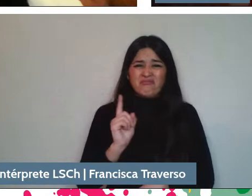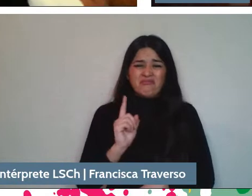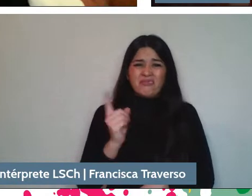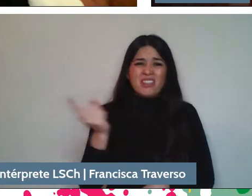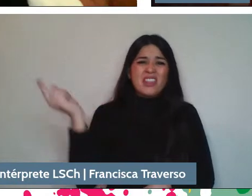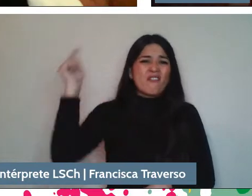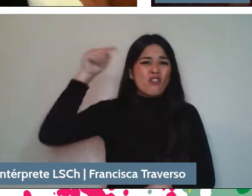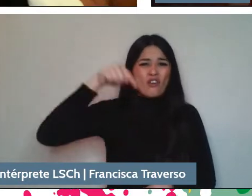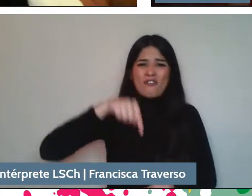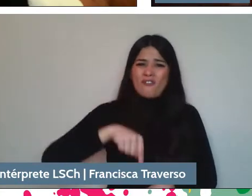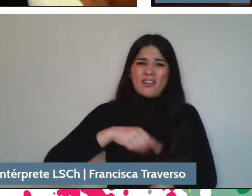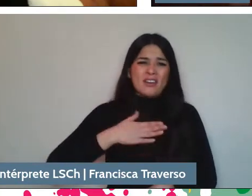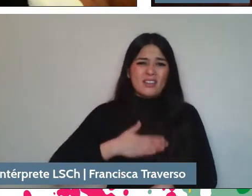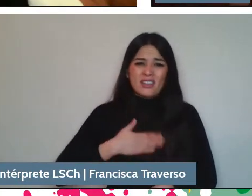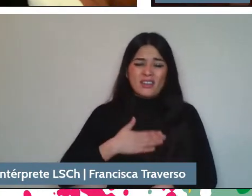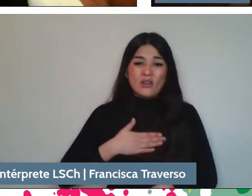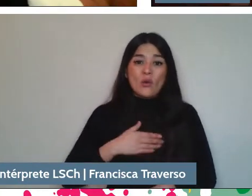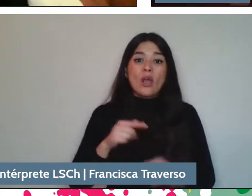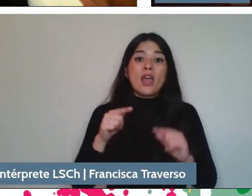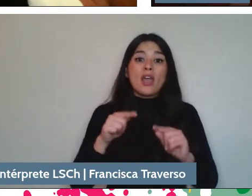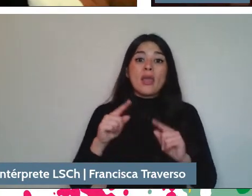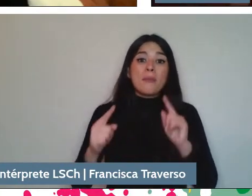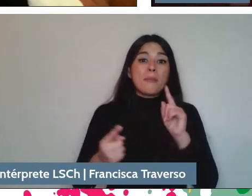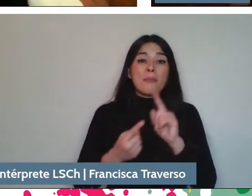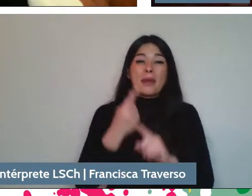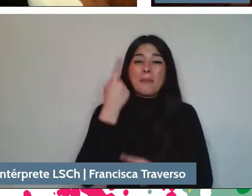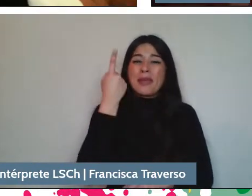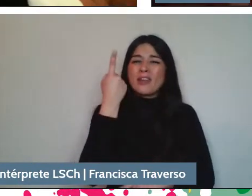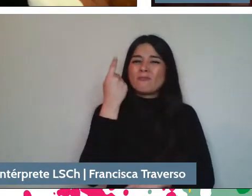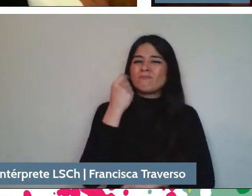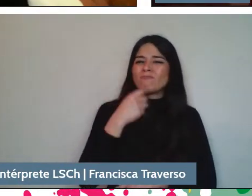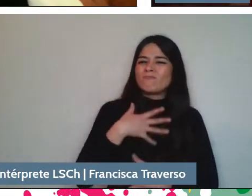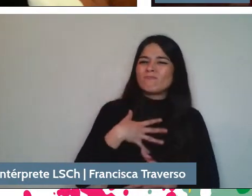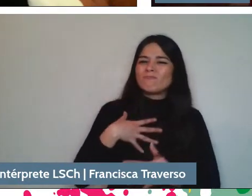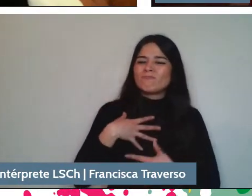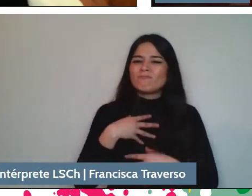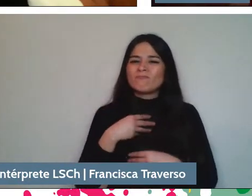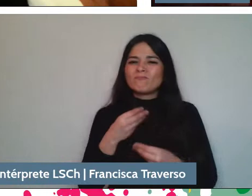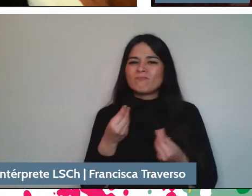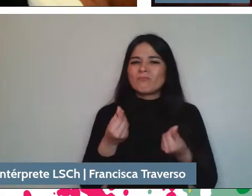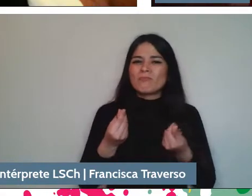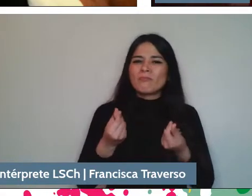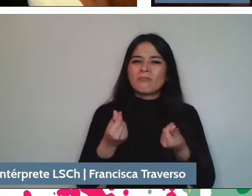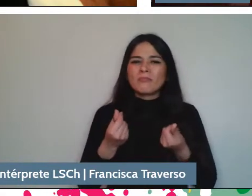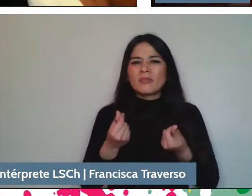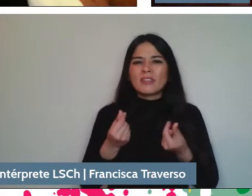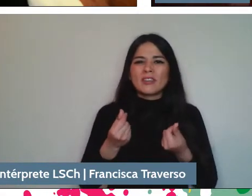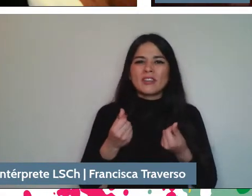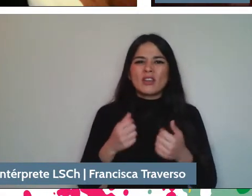Pero ahí fue mi primer feeling de lo que era una contracultura